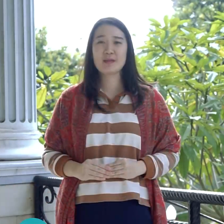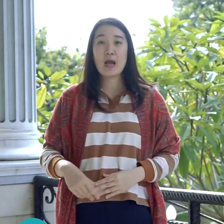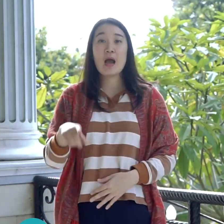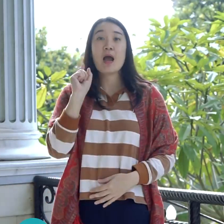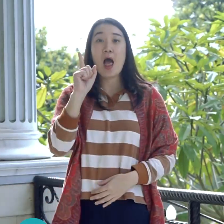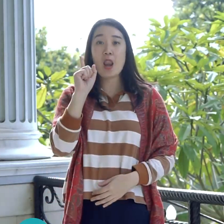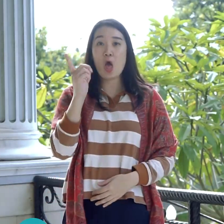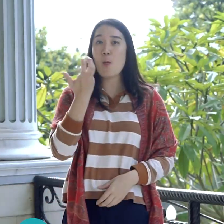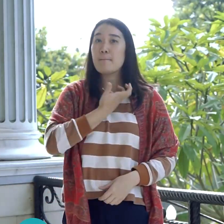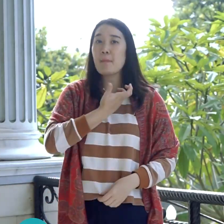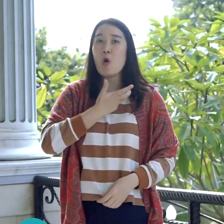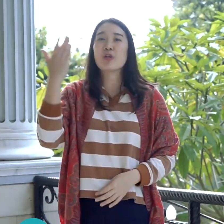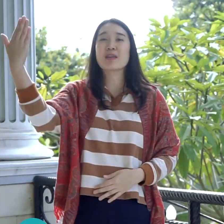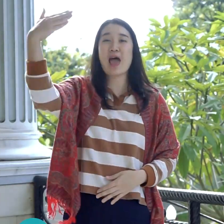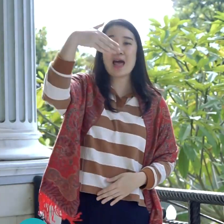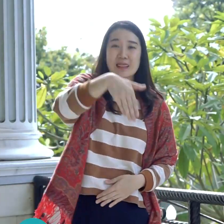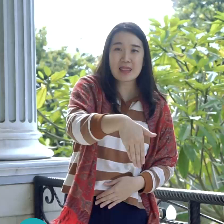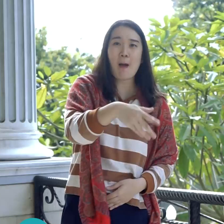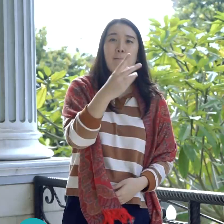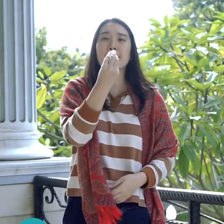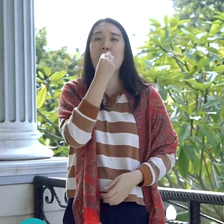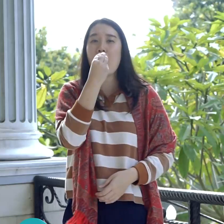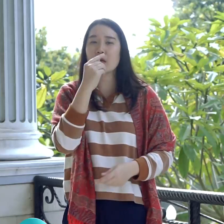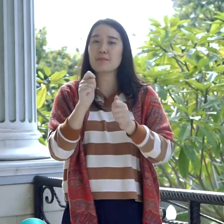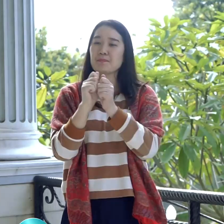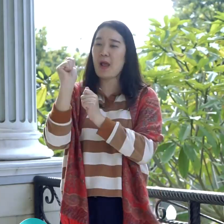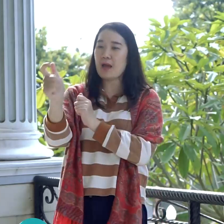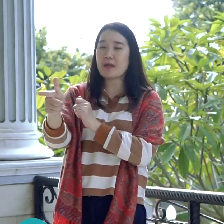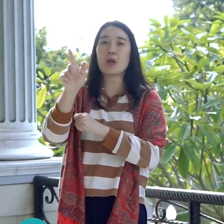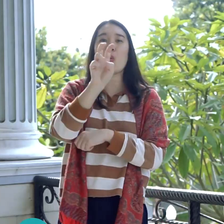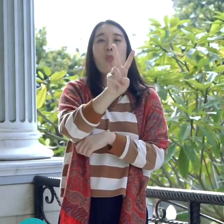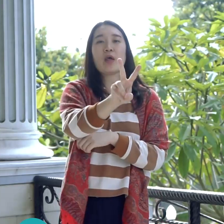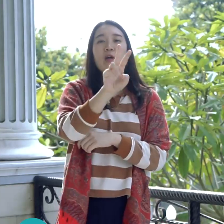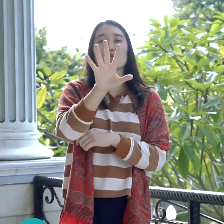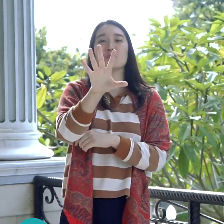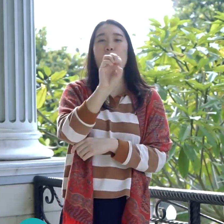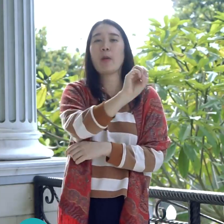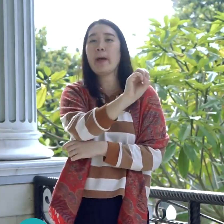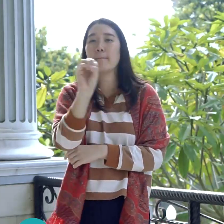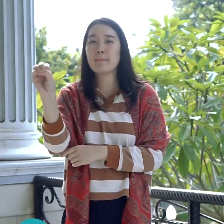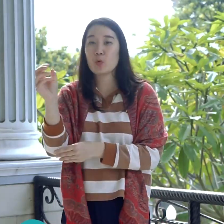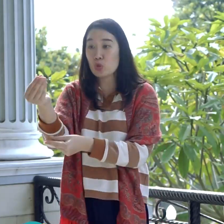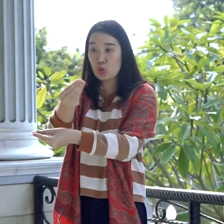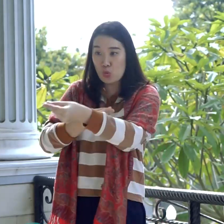Cukup bayar Rp 250 ribu kalian sudah bisa menikmati hidangan Betawi ini.